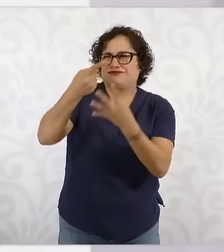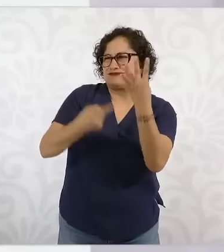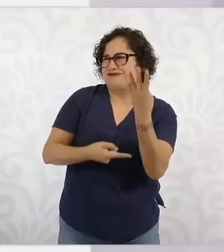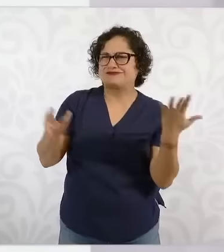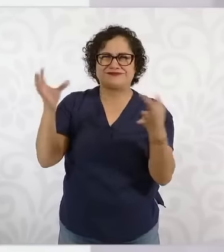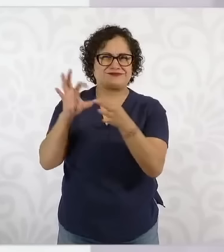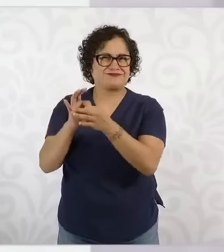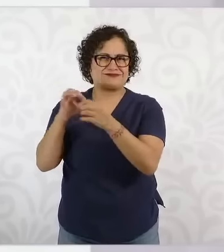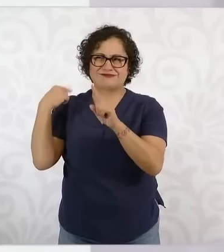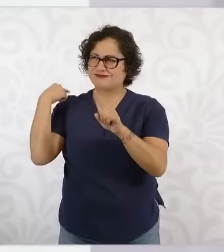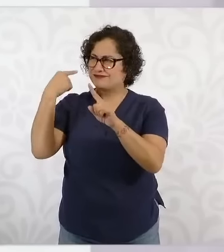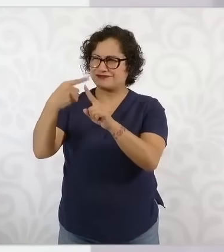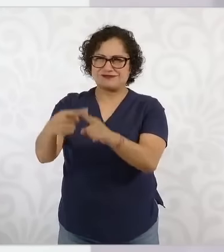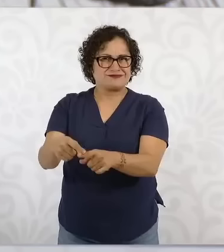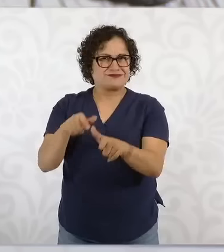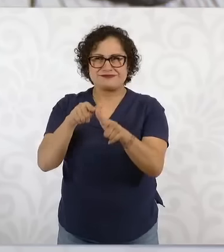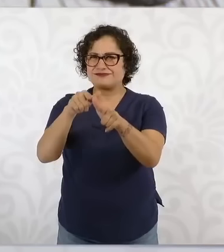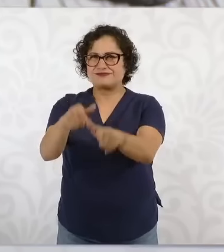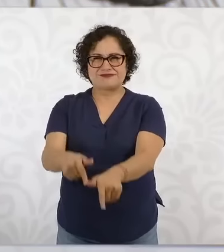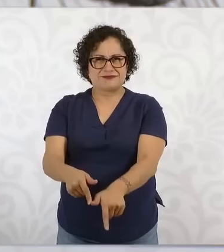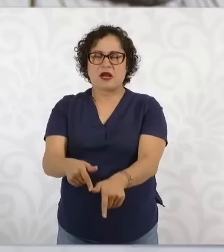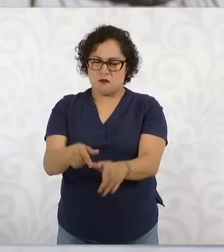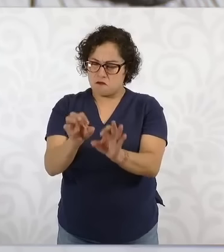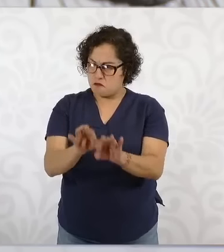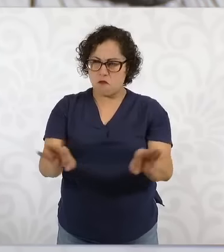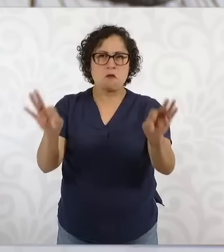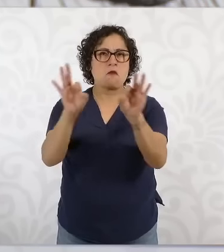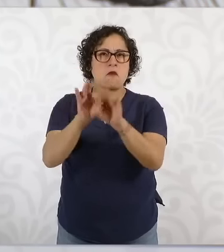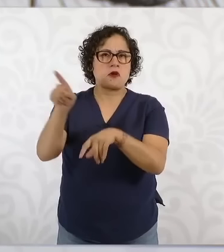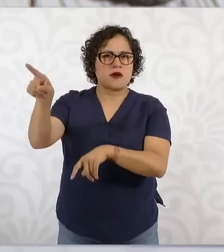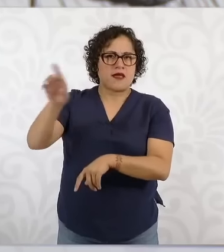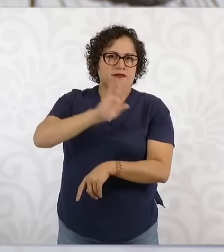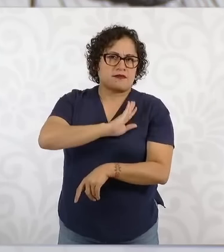siguió de manera muy importante con España y el gobierno español también eh con el